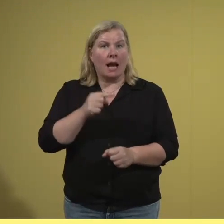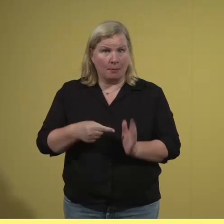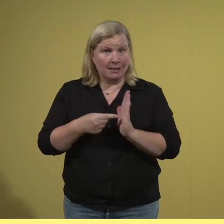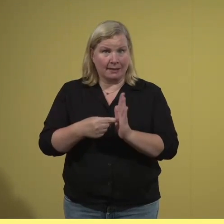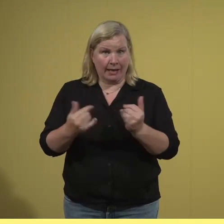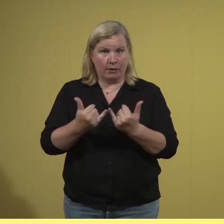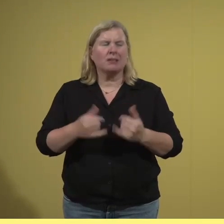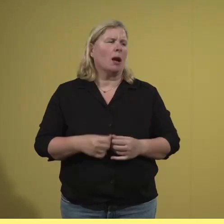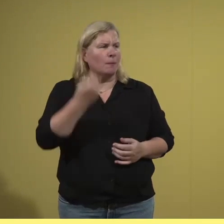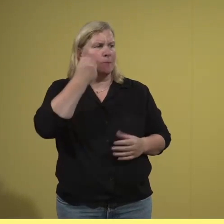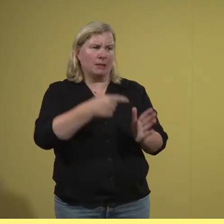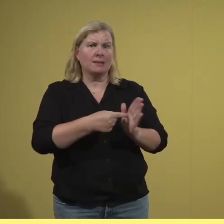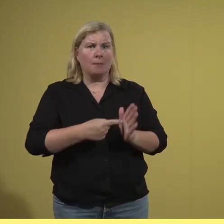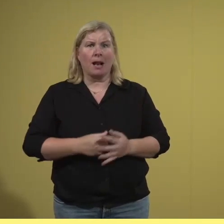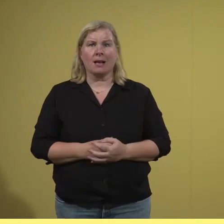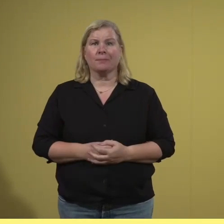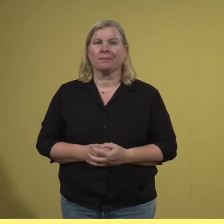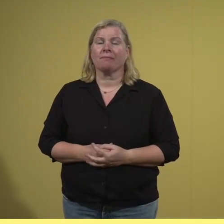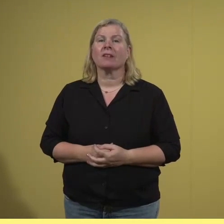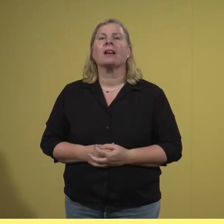Ich kann es dir aber auch erst mal zeigen. Zeig es mir doch lieber.